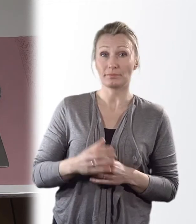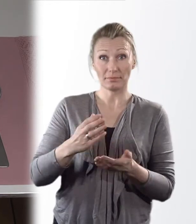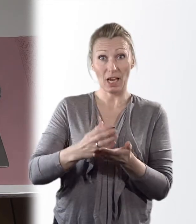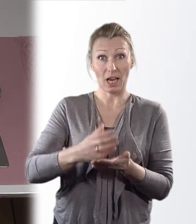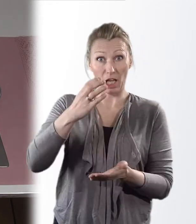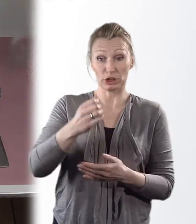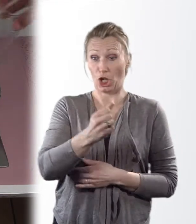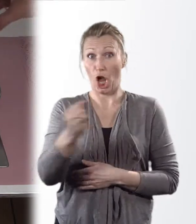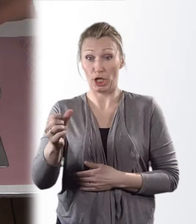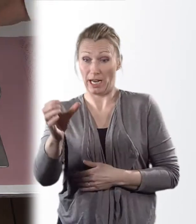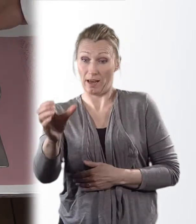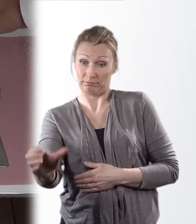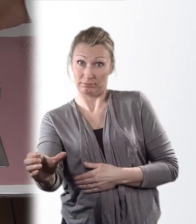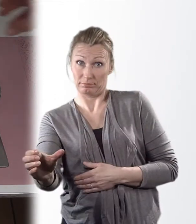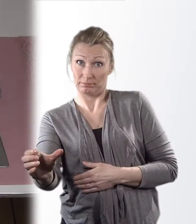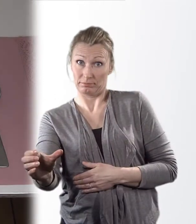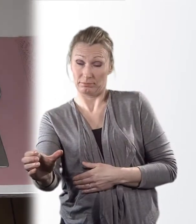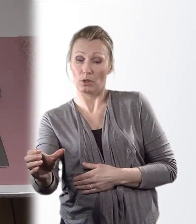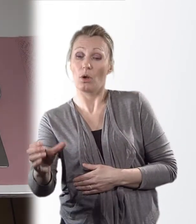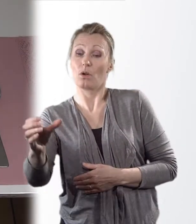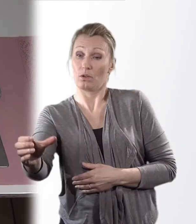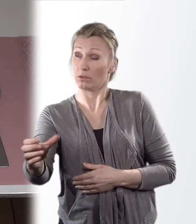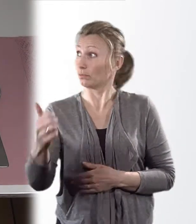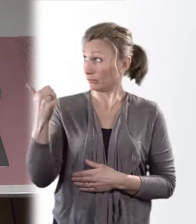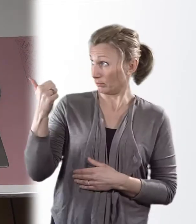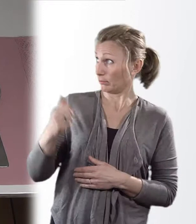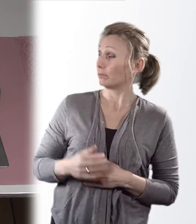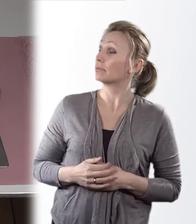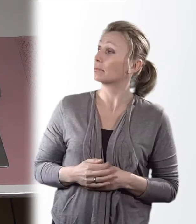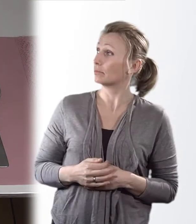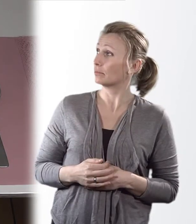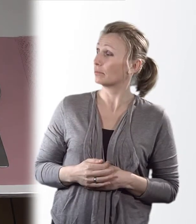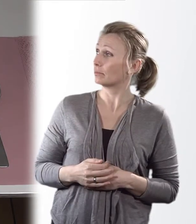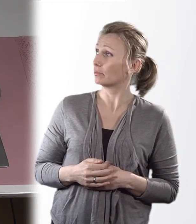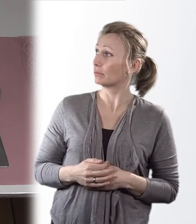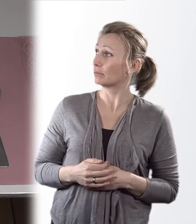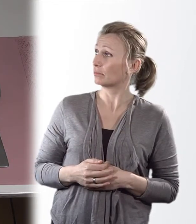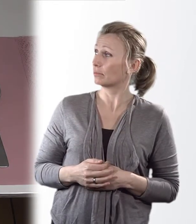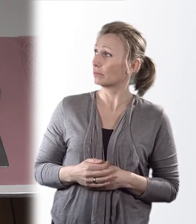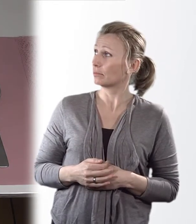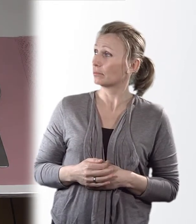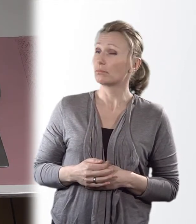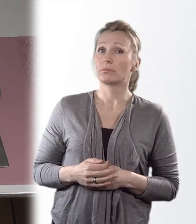Sett glasset til høyre og i overkant av tallerkenen.